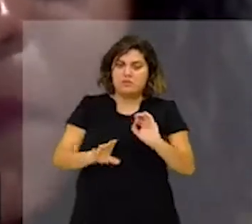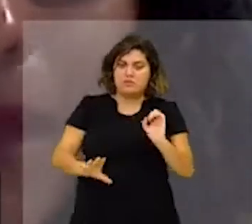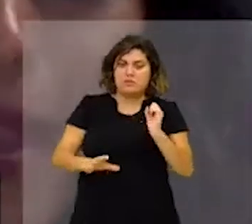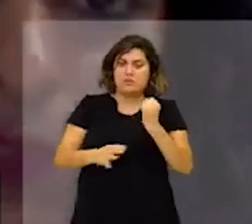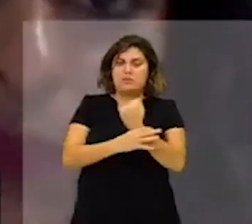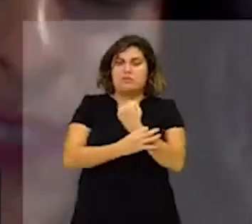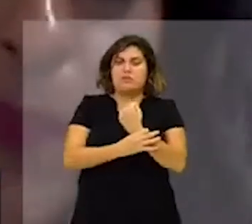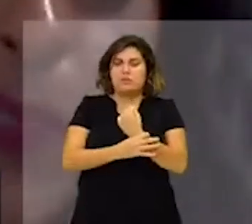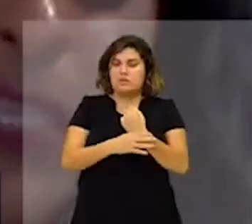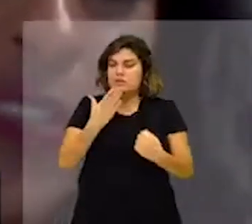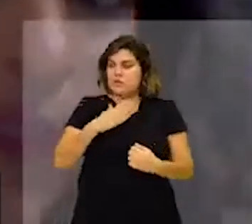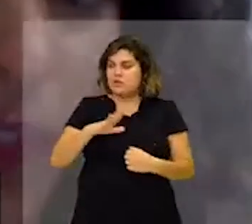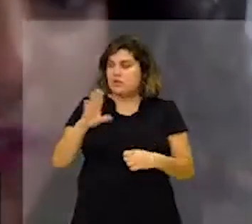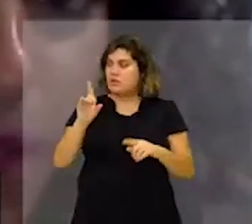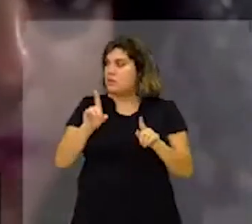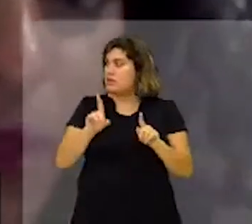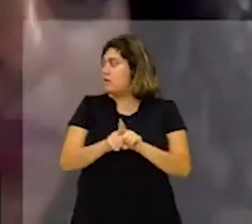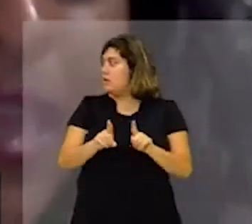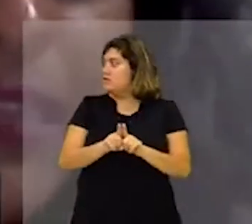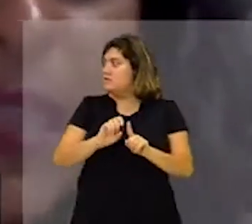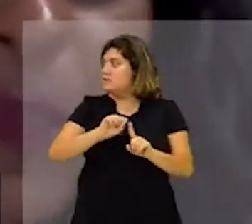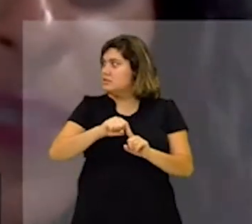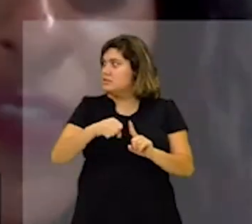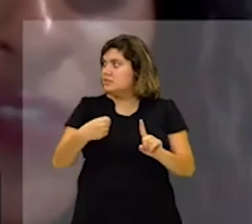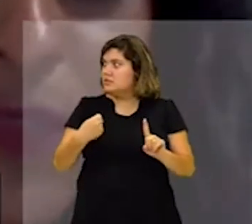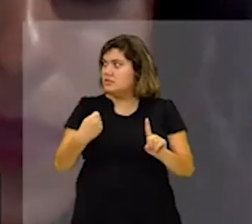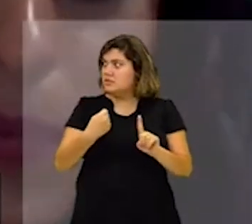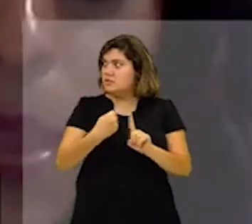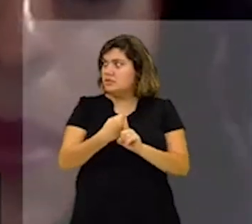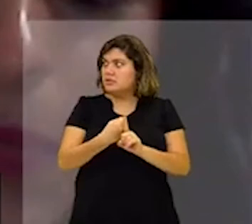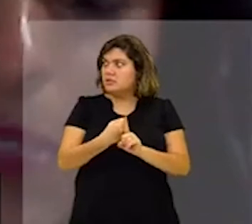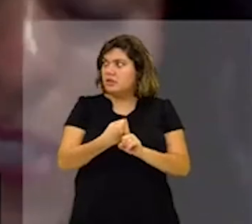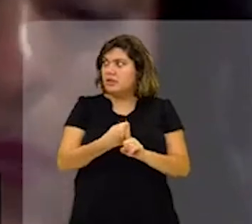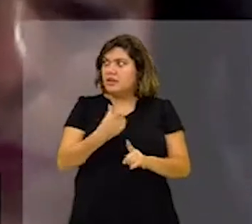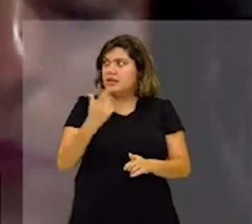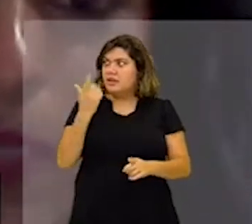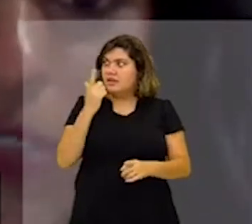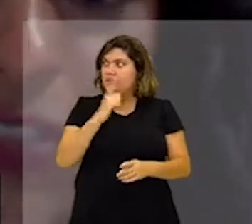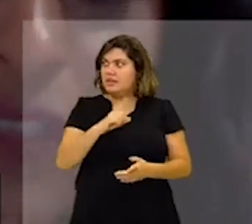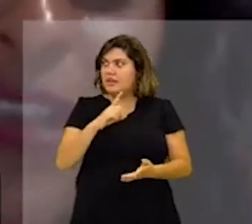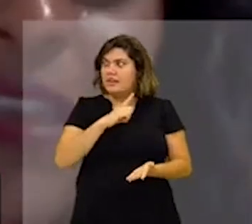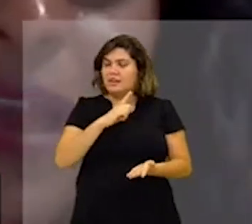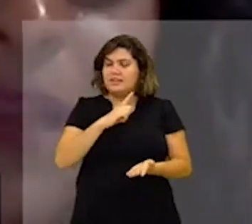dos impactos que as políticas de financiamento Tem a parte disso então política pública a gente